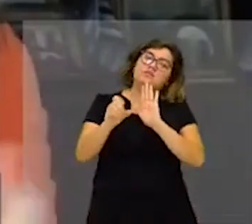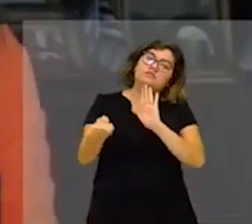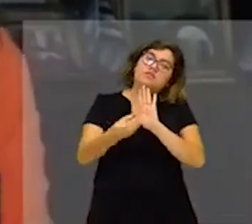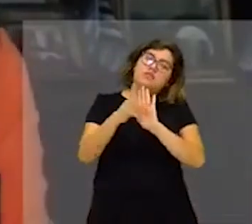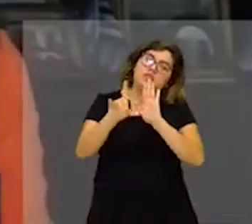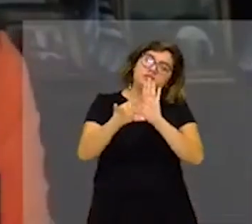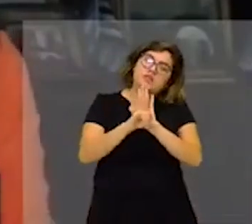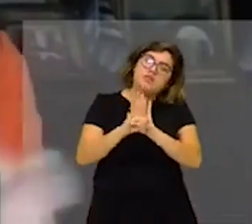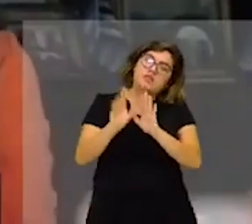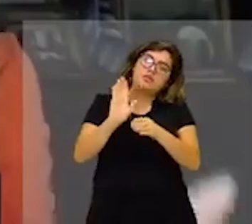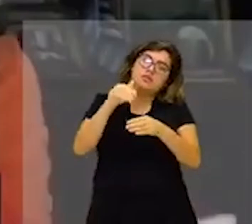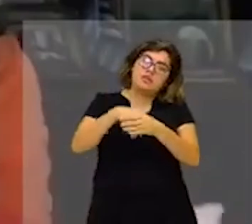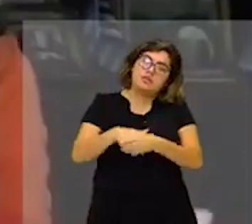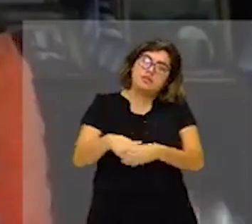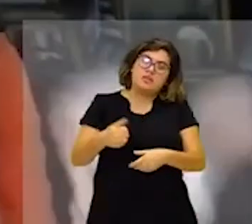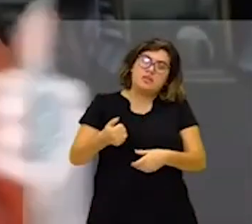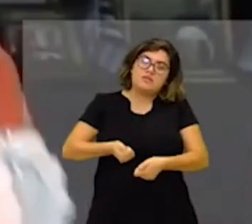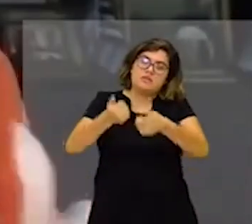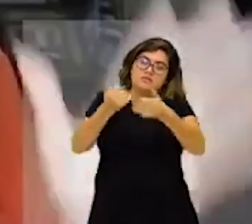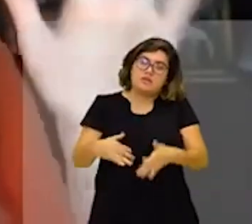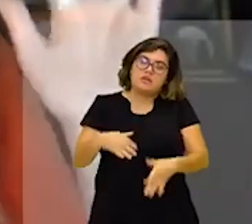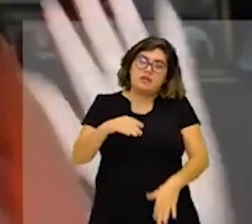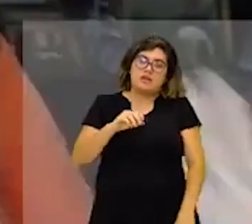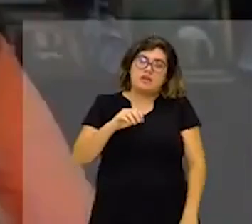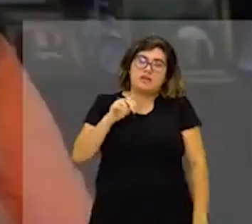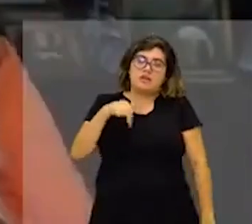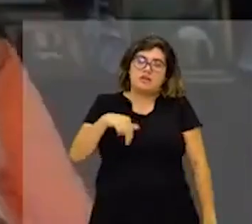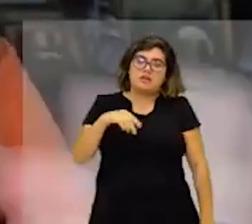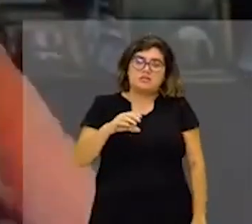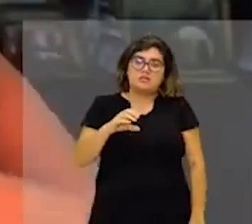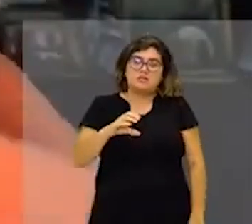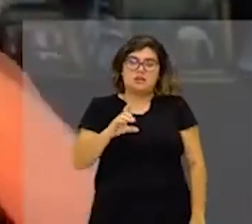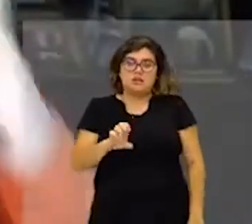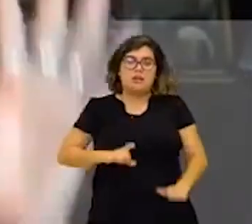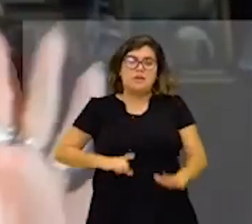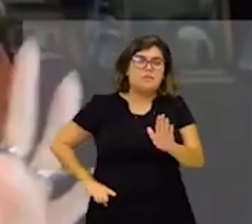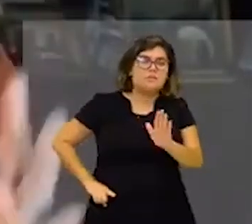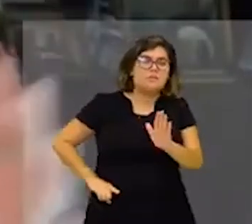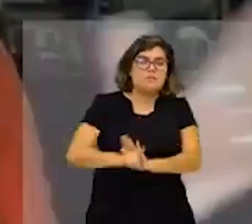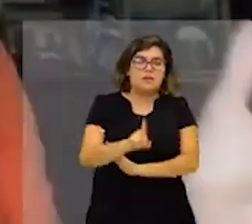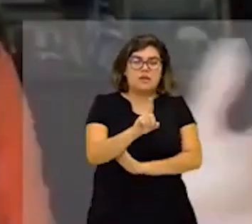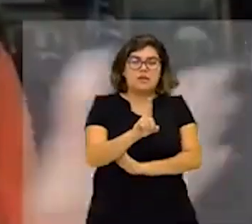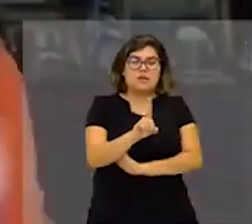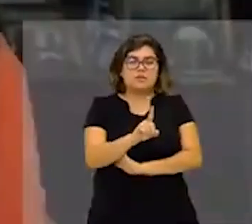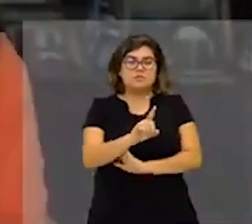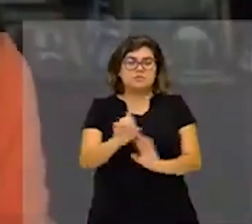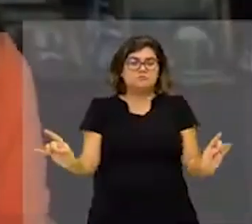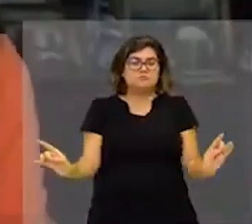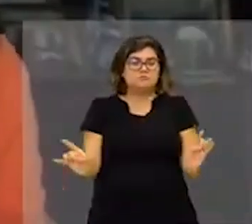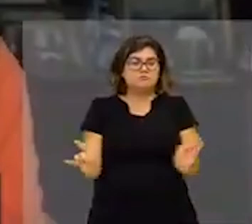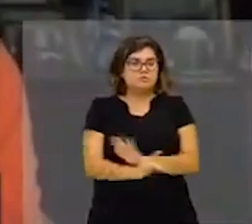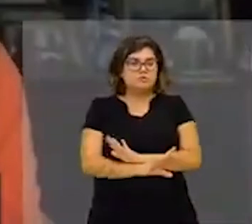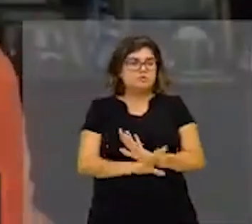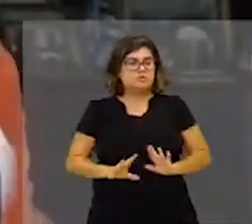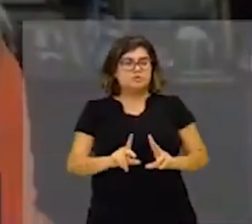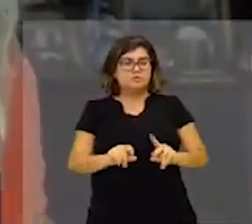eu vou dominar o aqui de NS EA pergunta que eu já faço aqui de plano para todos esses tô indo